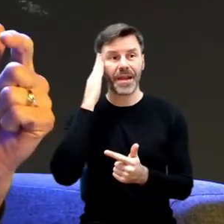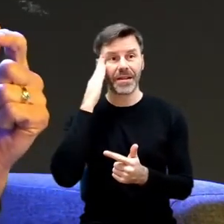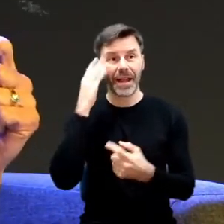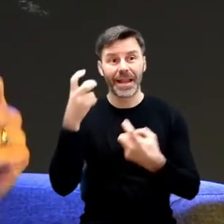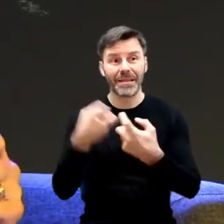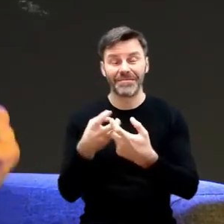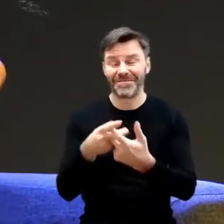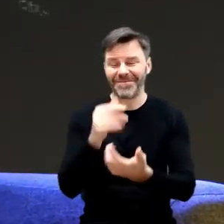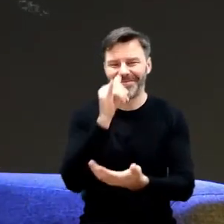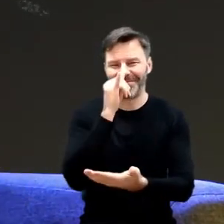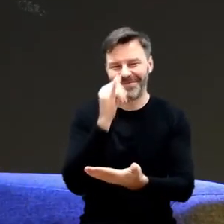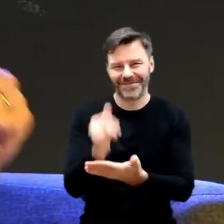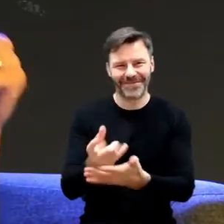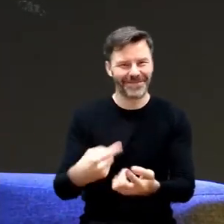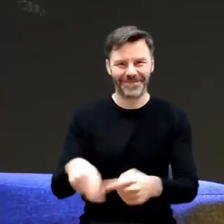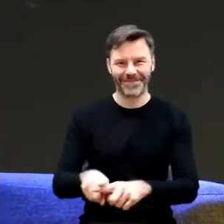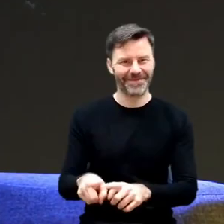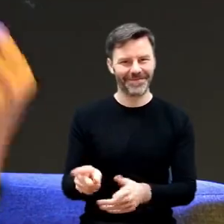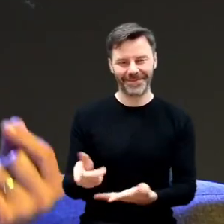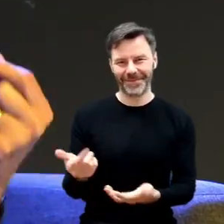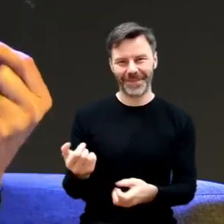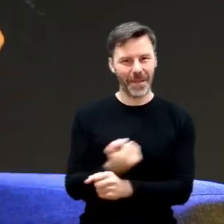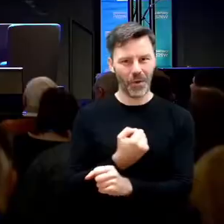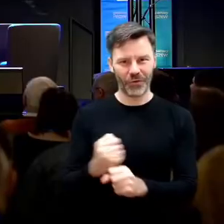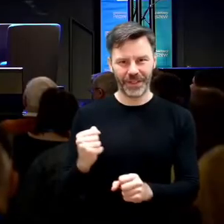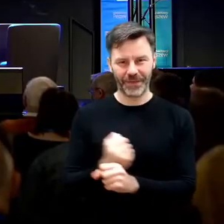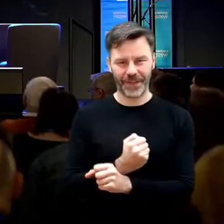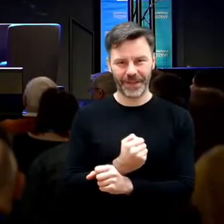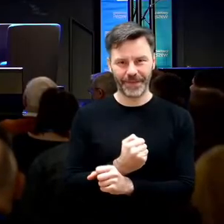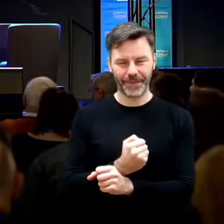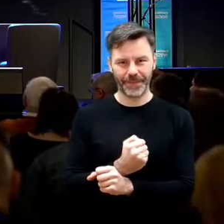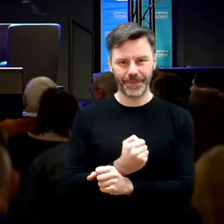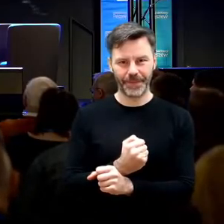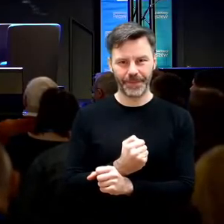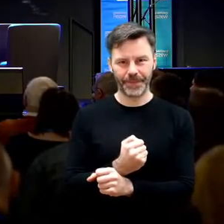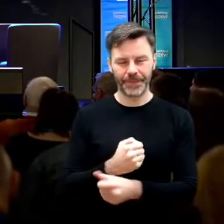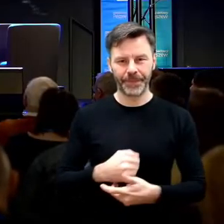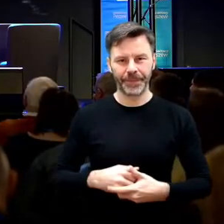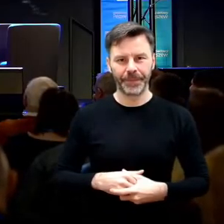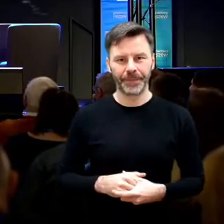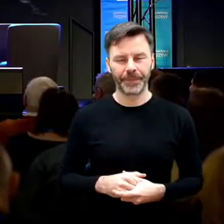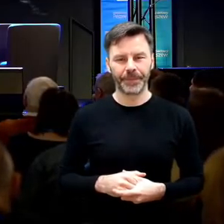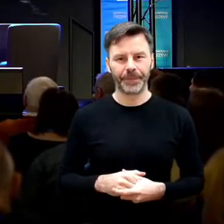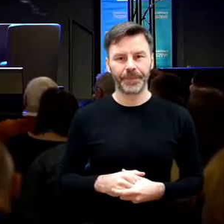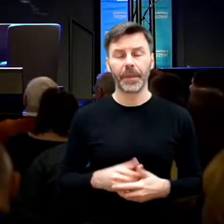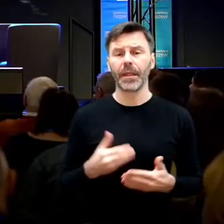I nie mówię o tym przypadkiem, bo ostatnie badania,